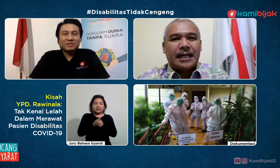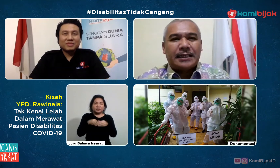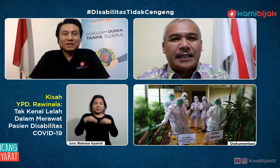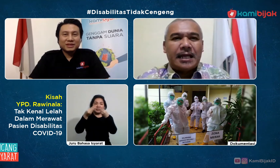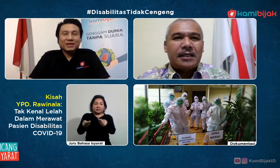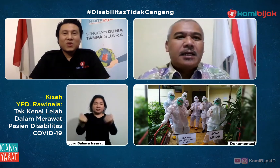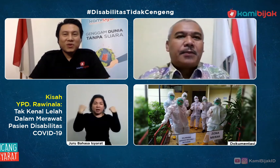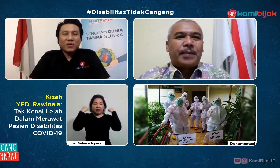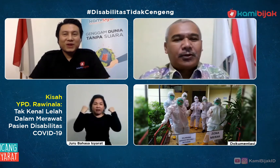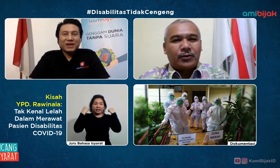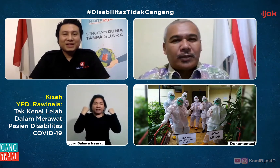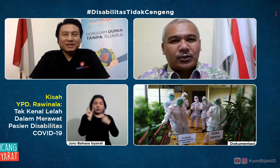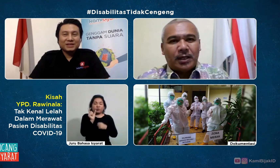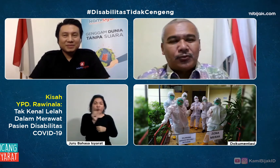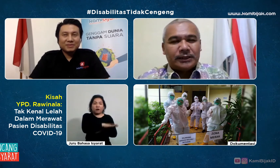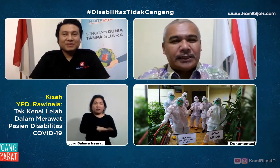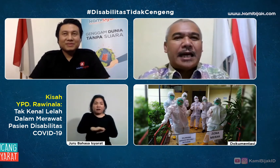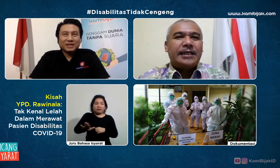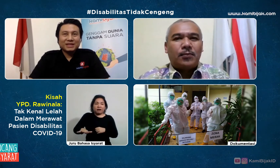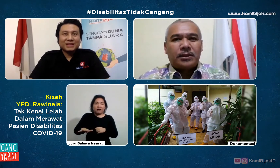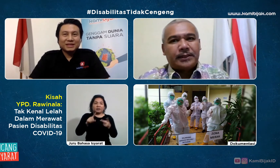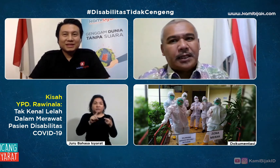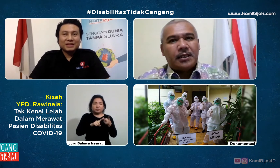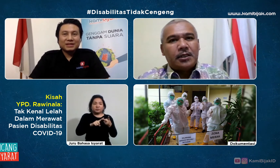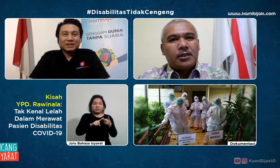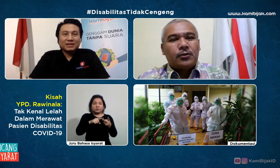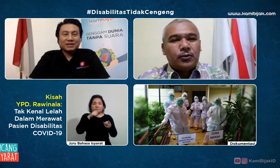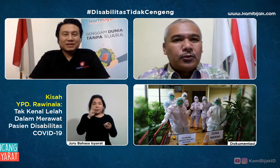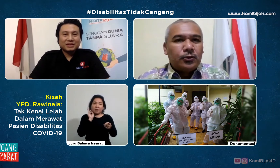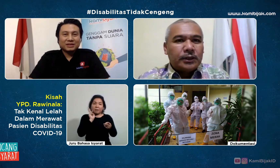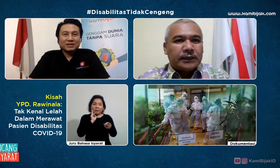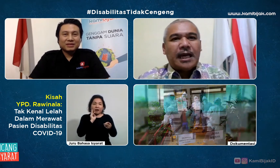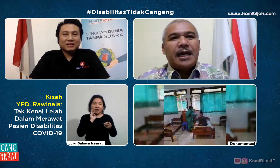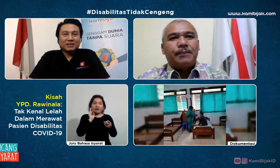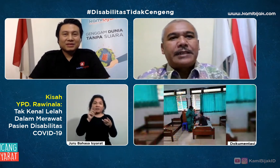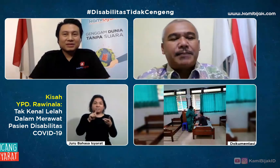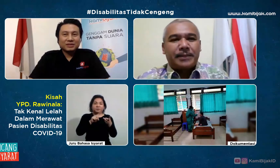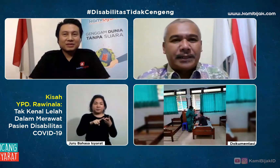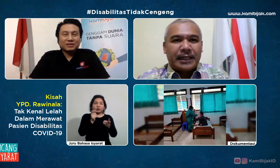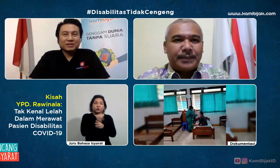kepada anak-anak pada orang tua murid yang lain maupun kepada guru-guru kita pendamping.